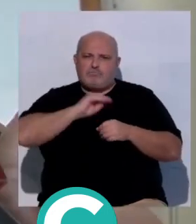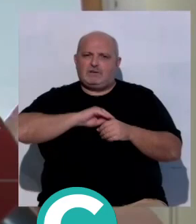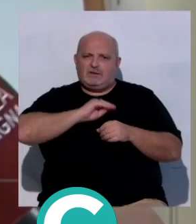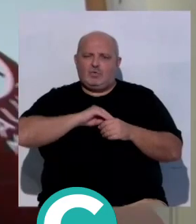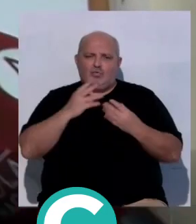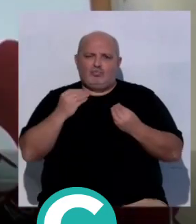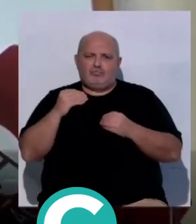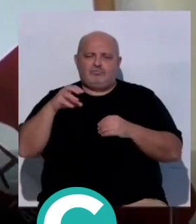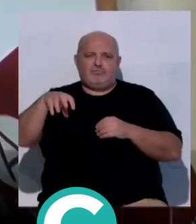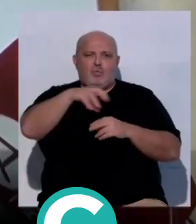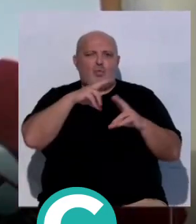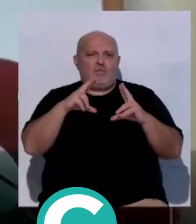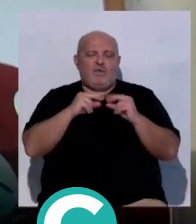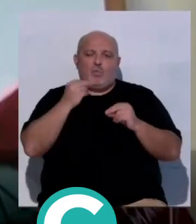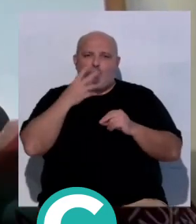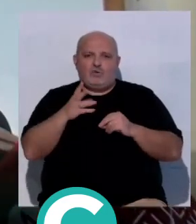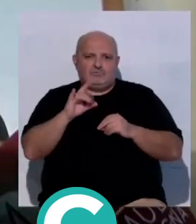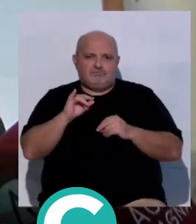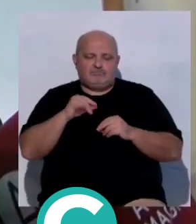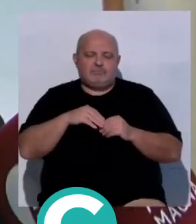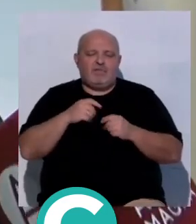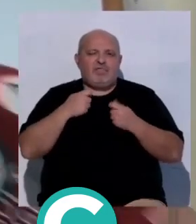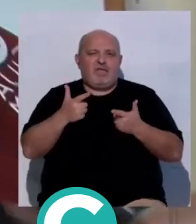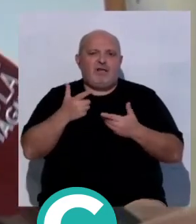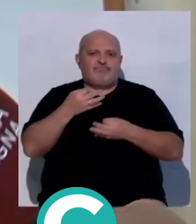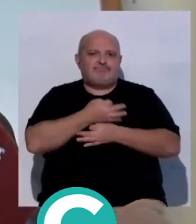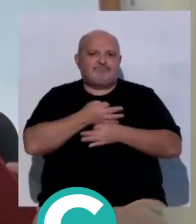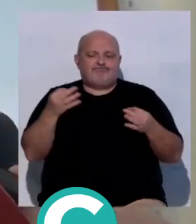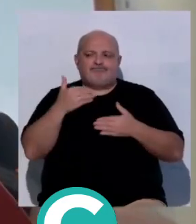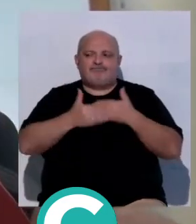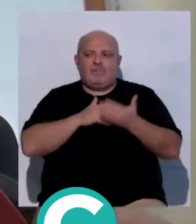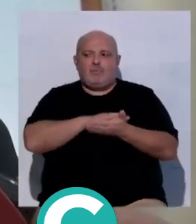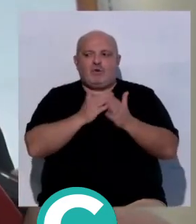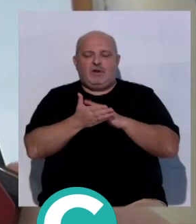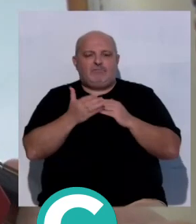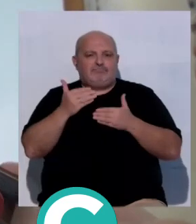centros Eso es bueno porque así se garantiza que Efectivamente es un proceso democrático que está